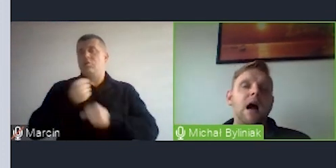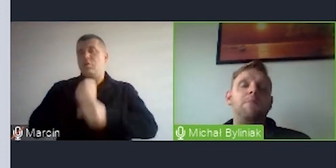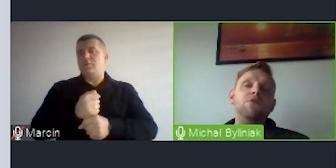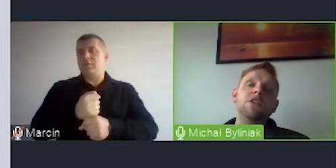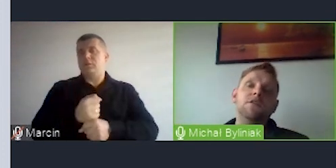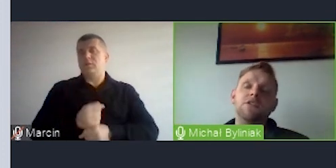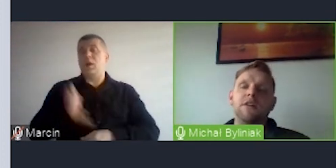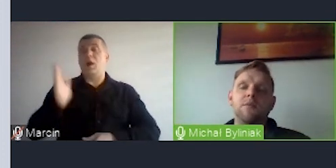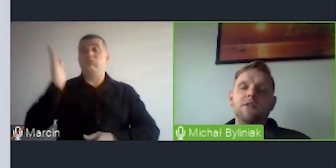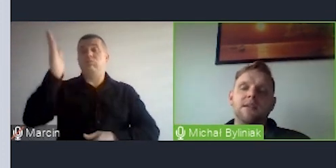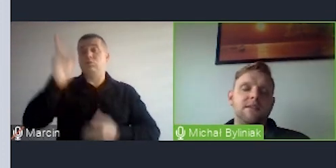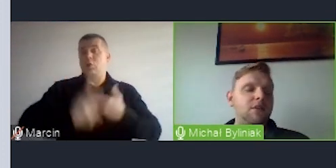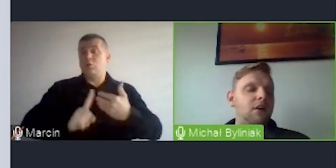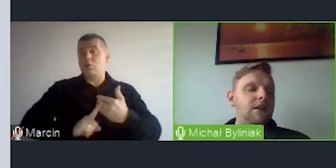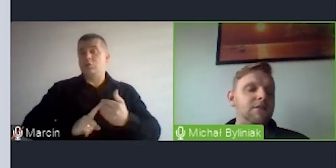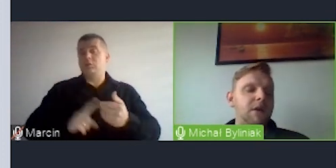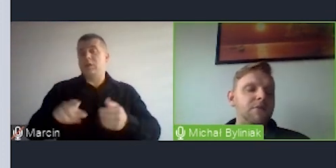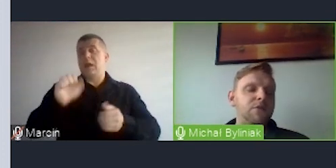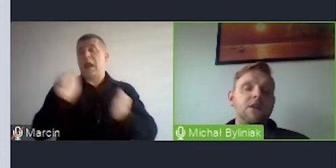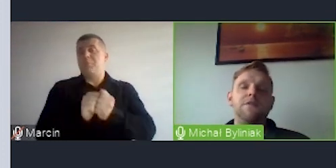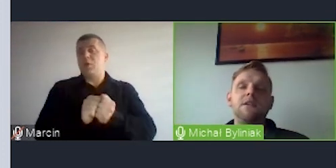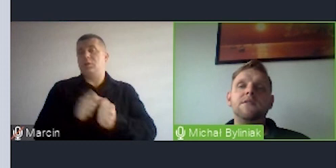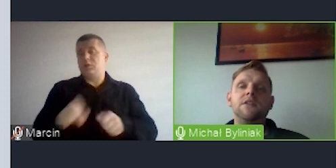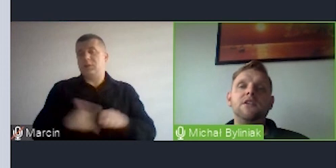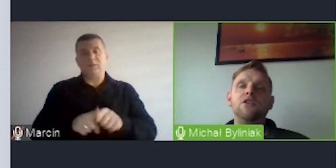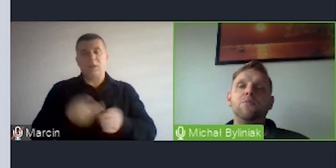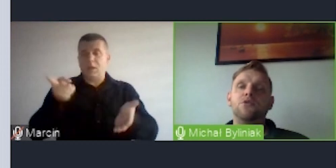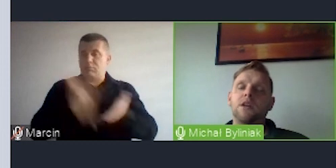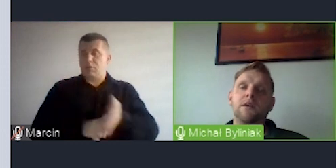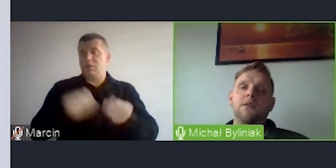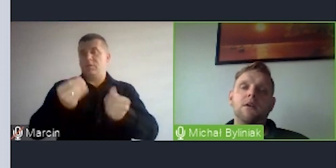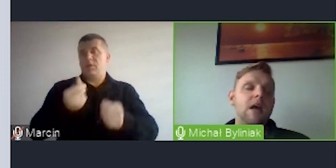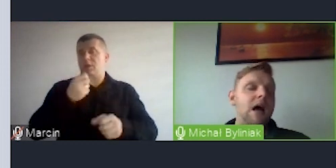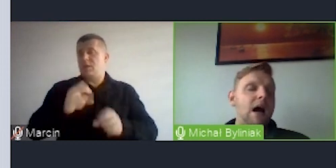a później rozliczanie amortyzacji to kolejny wymiar podwójnego finansowania – niedopuszczanego.